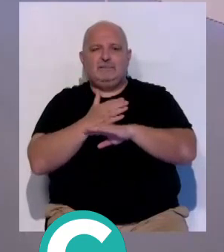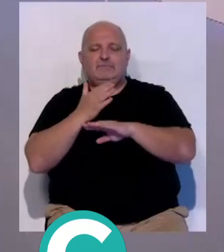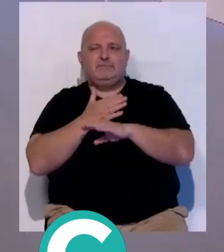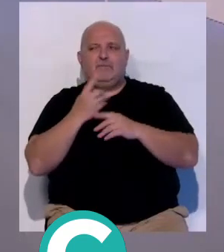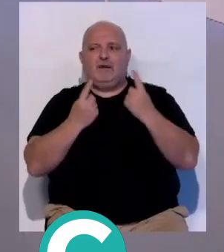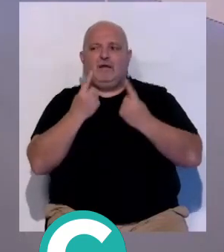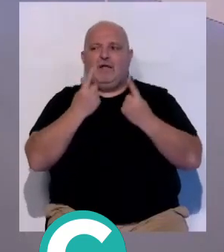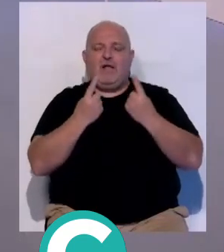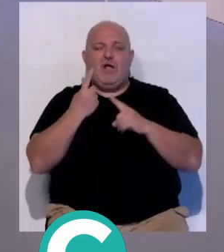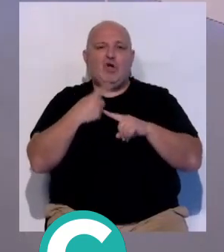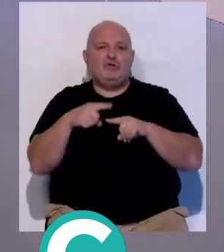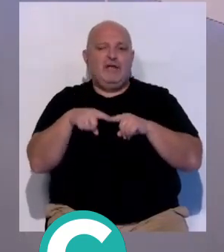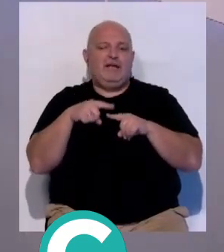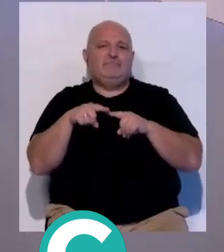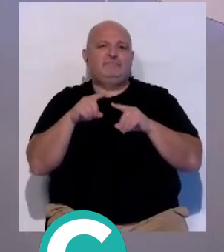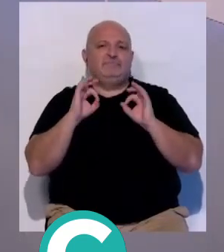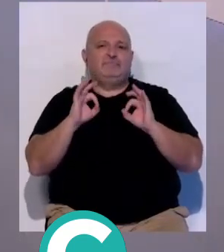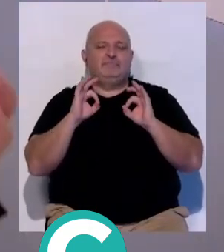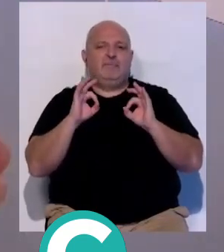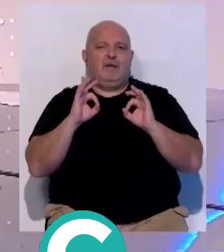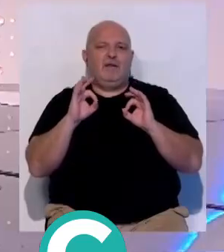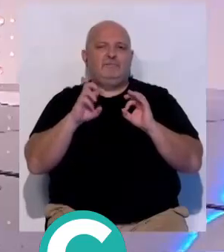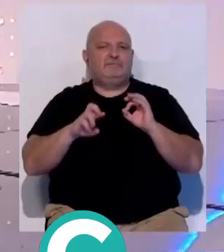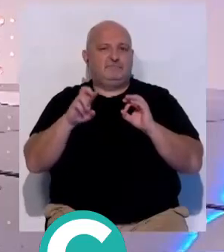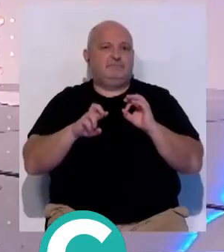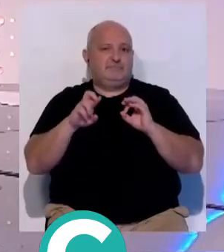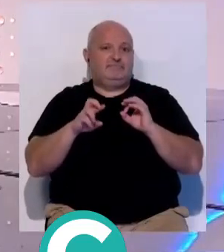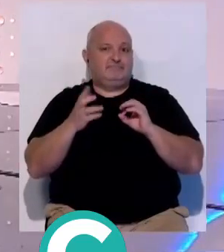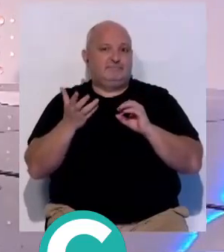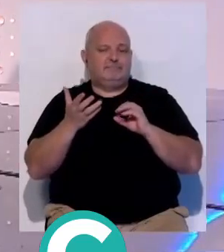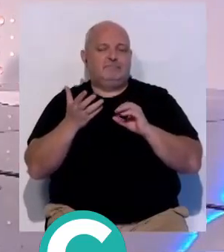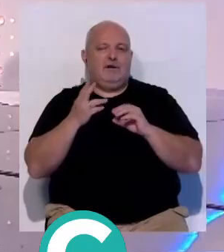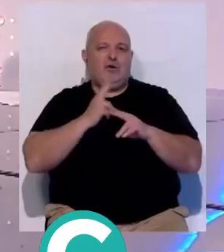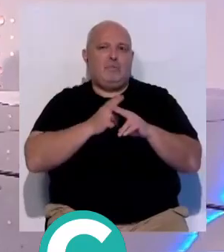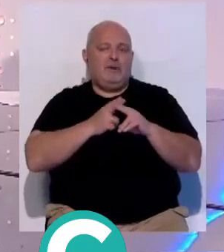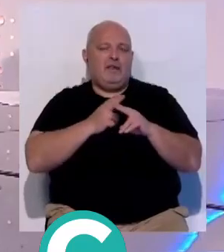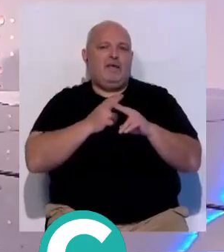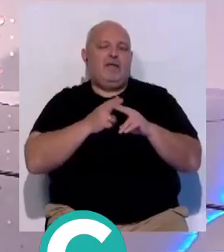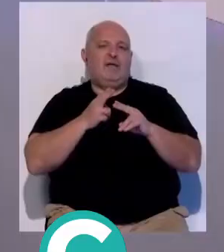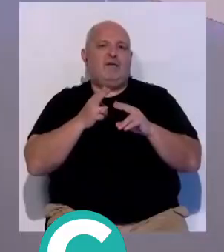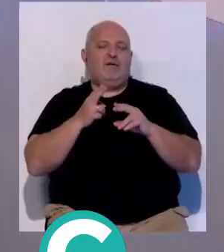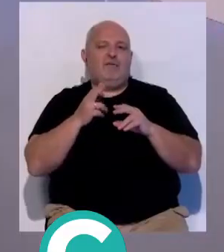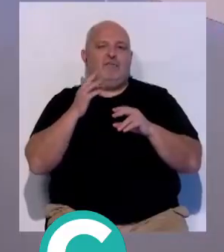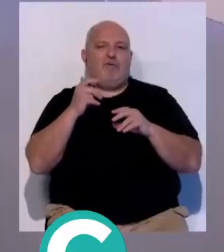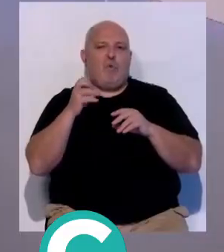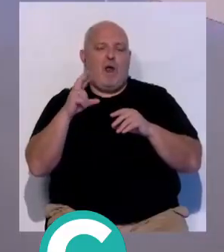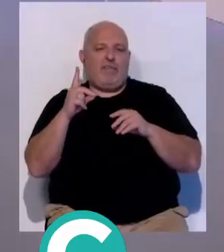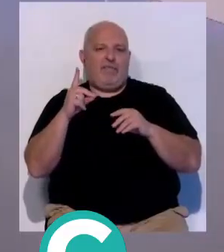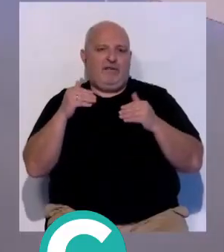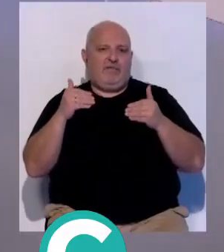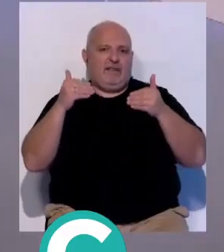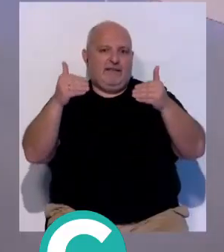quedado muchas cosas que era repetitiva o sea el nombre el Forward que es el delantero el